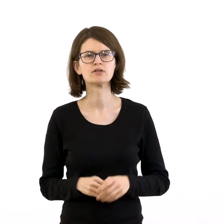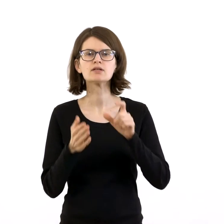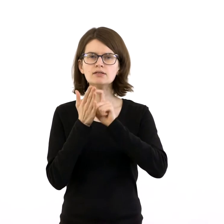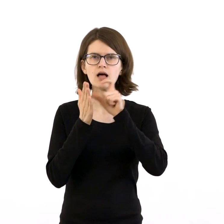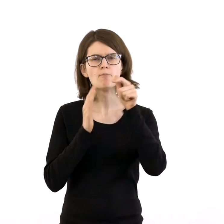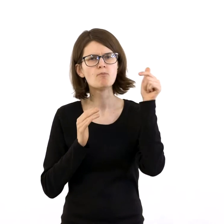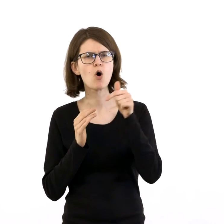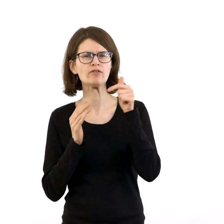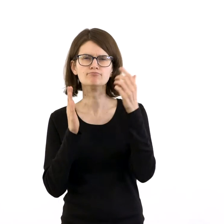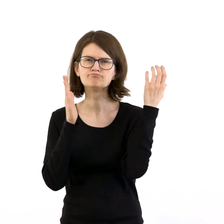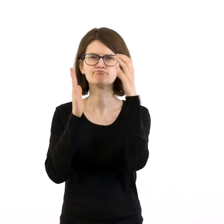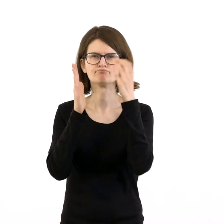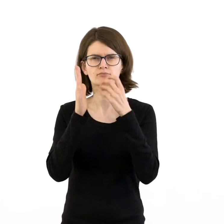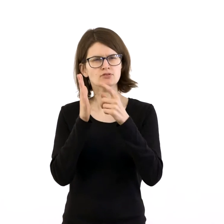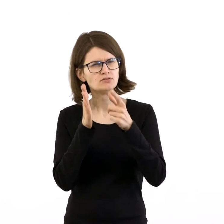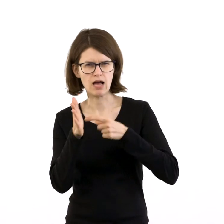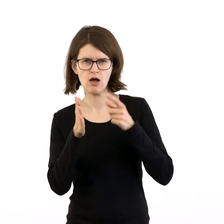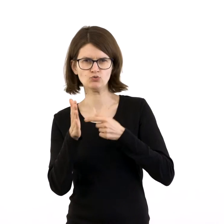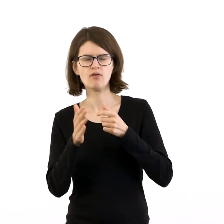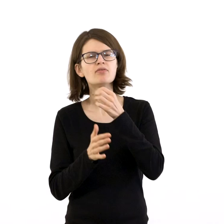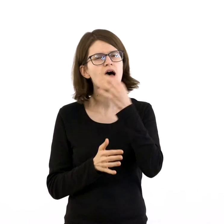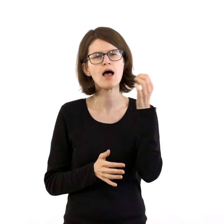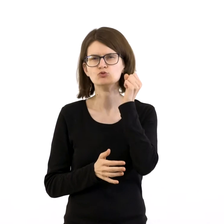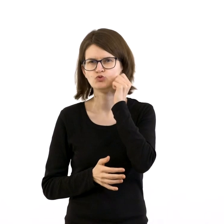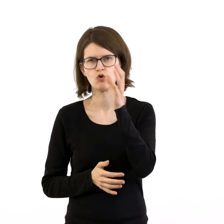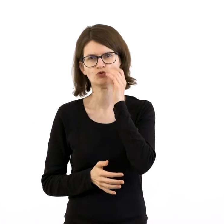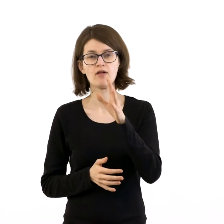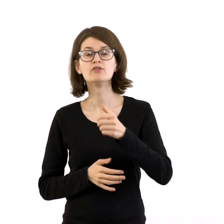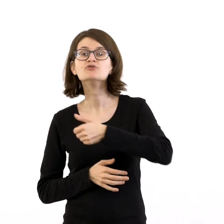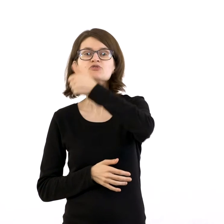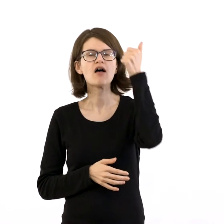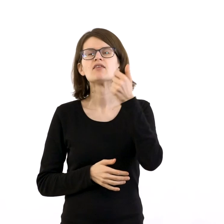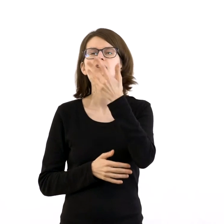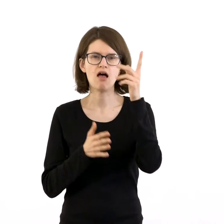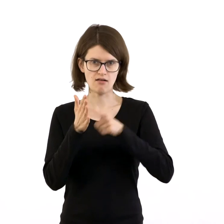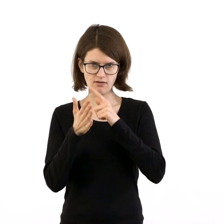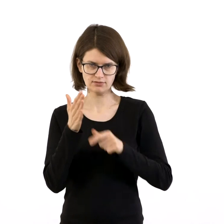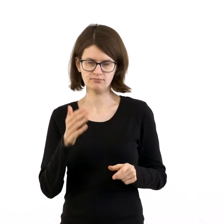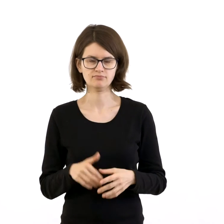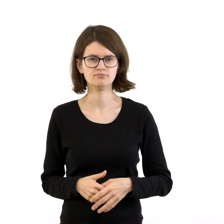Instagram jest miejscem, gdzie powinniśmy publikować posty dosyć często – przynajmniej codziennie, a nawet kilka razy dziennie.